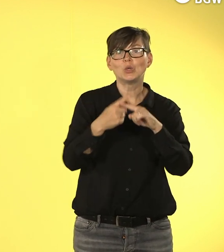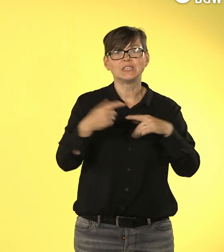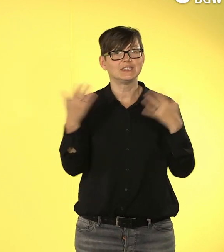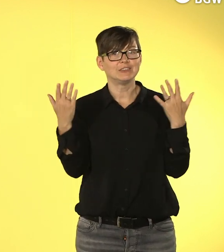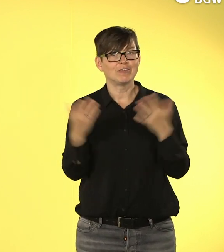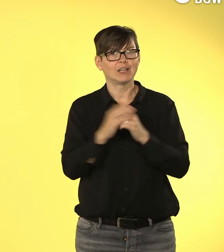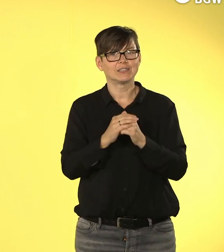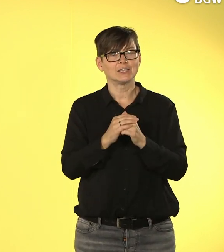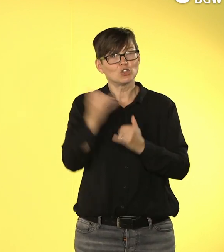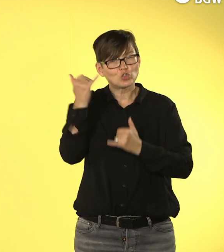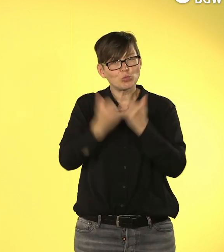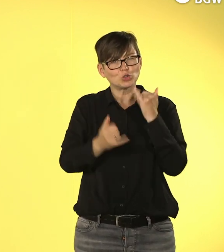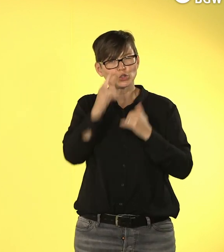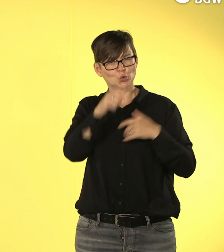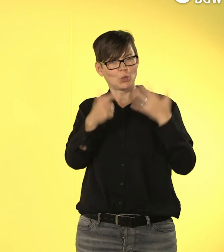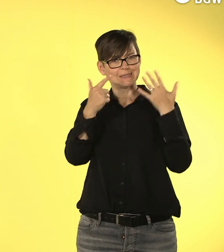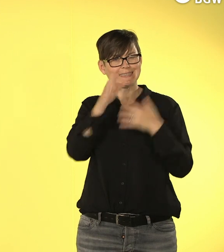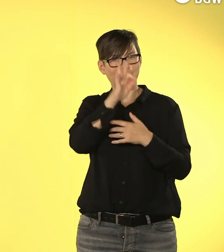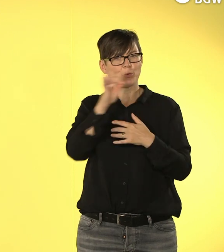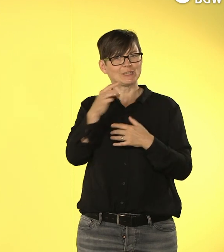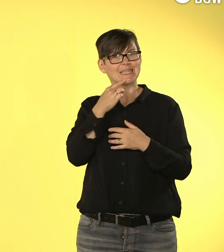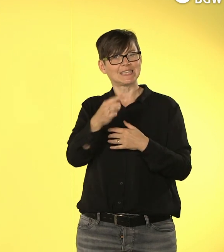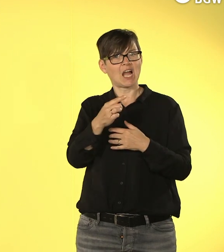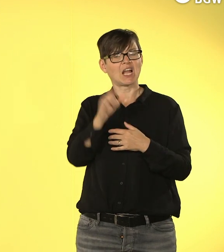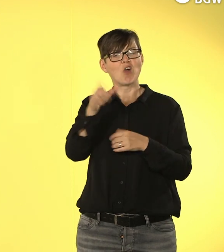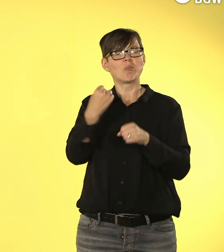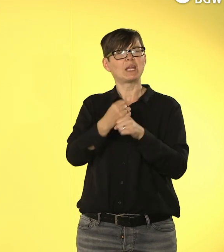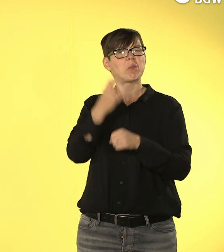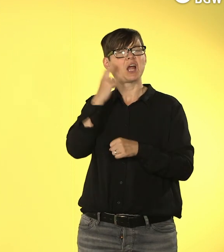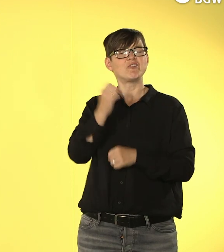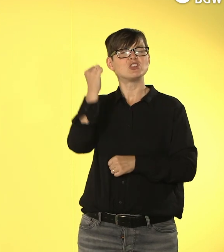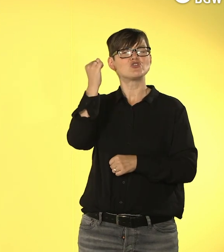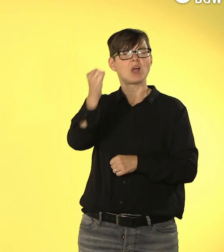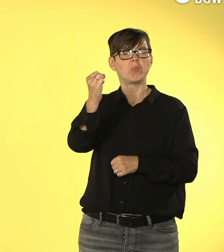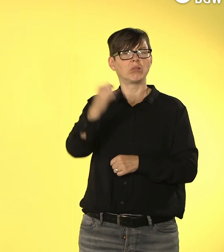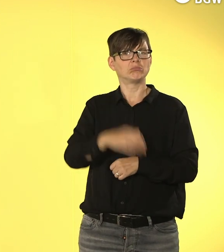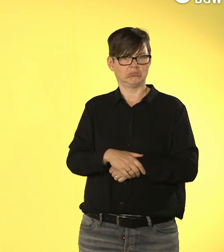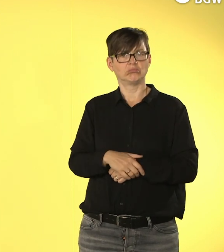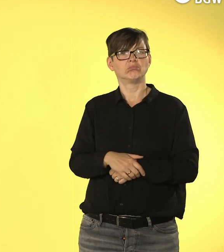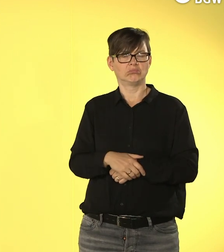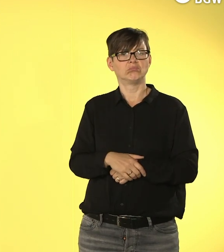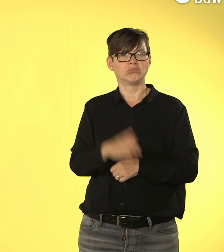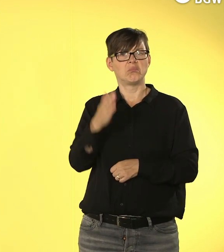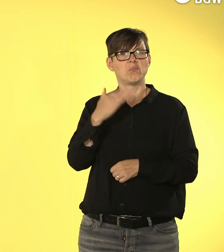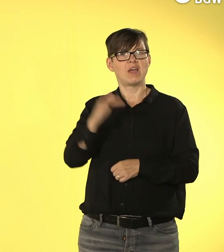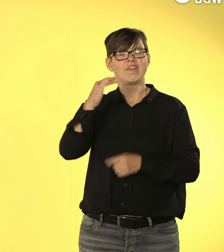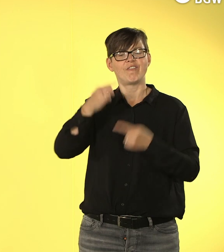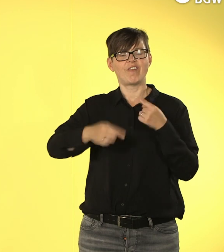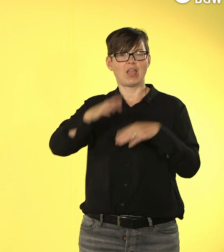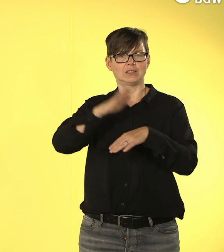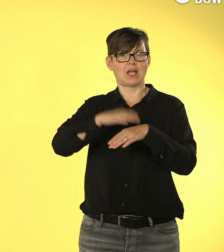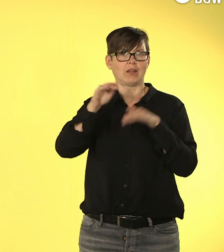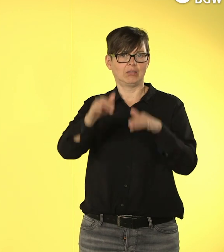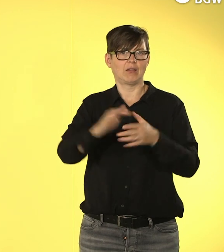7 % wurden konfrontiert mit dem Thema: Ältere sind öfter krank.